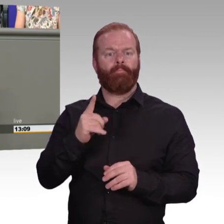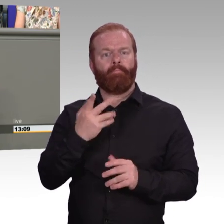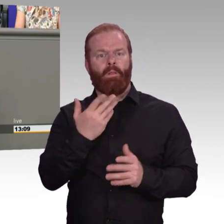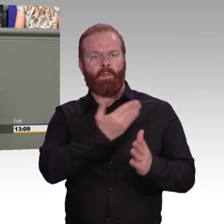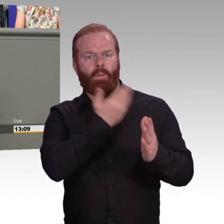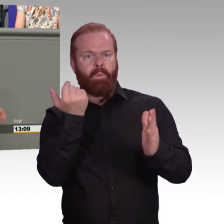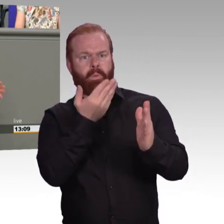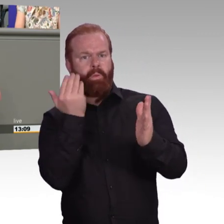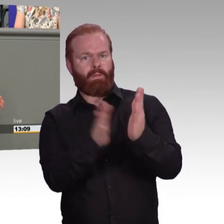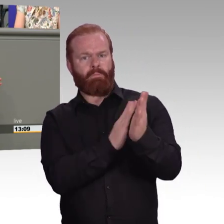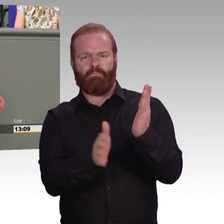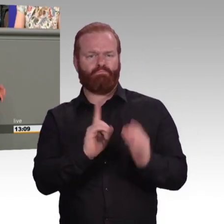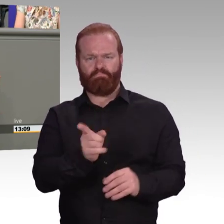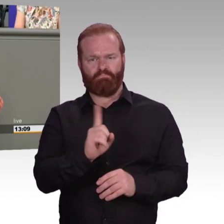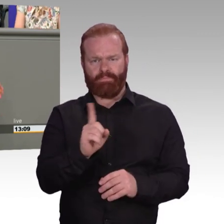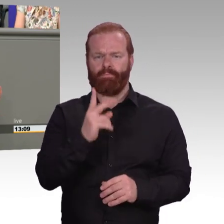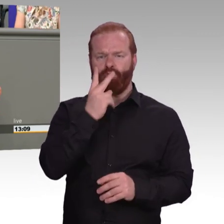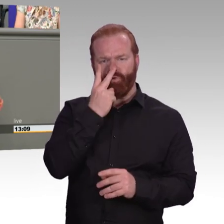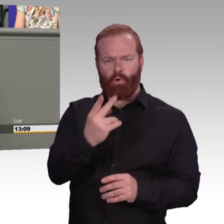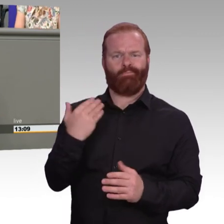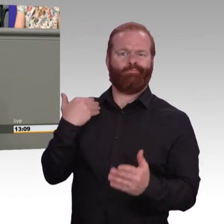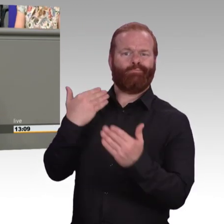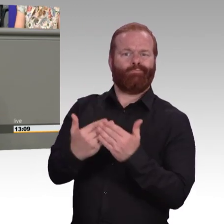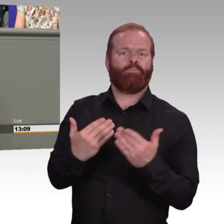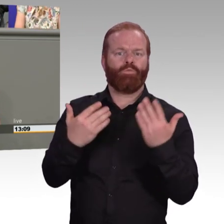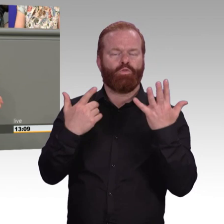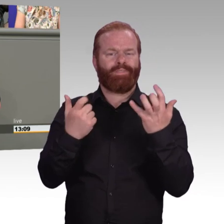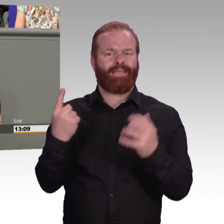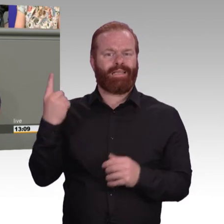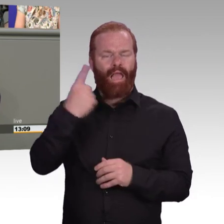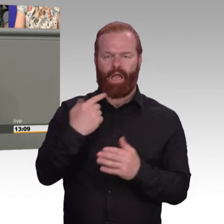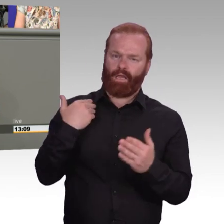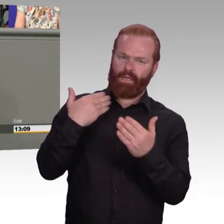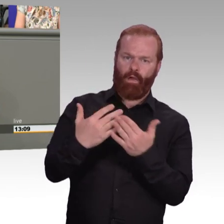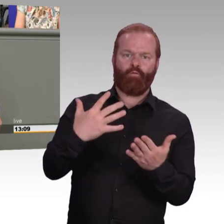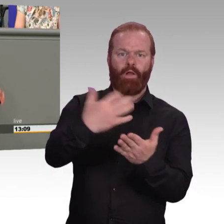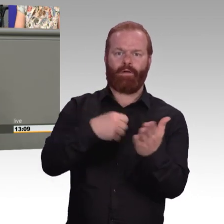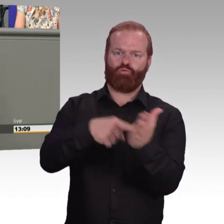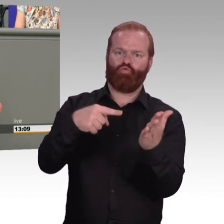Sondern ganz im Gegenteil: Kinderrechte sind durch unser Grundgesetz gewahrt und geschützt,